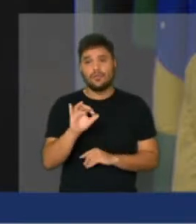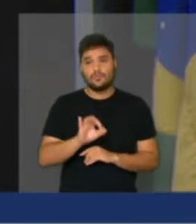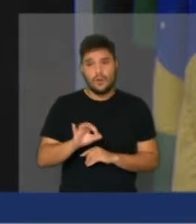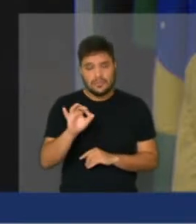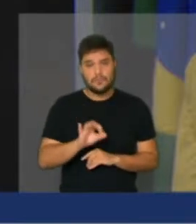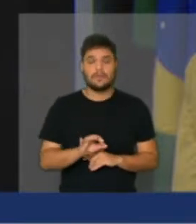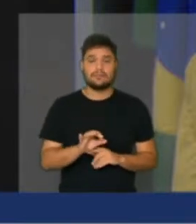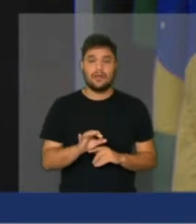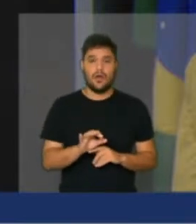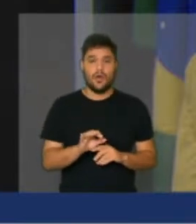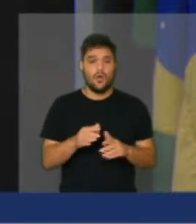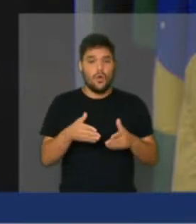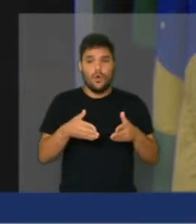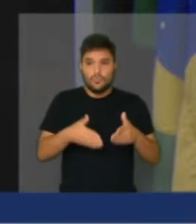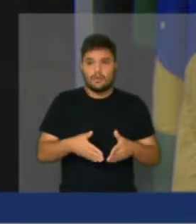DOS ESTADOS POR MEIO DO FPM E